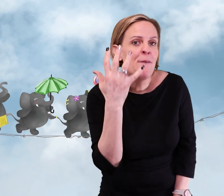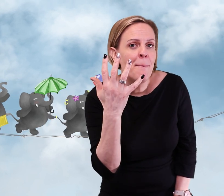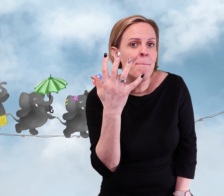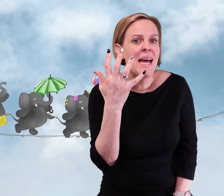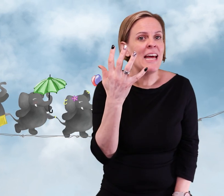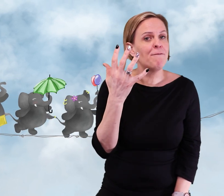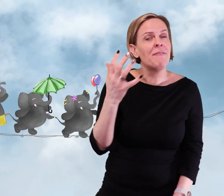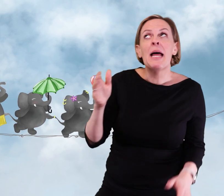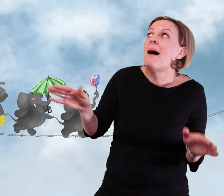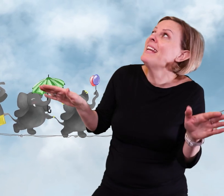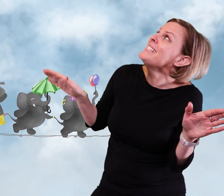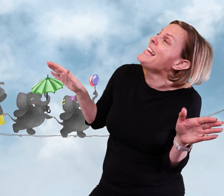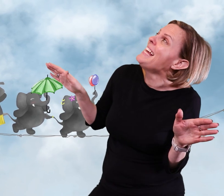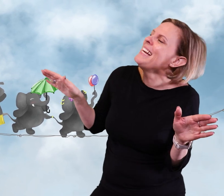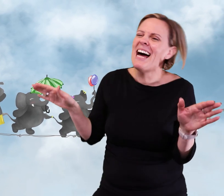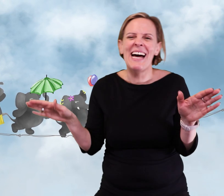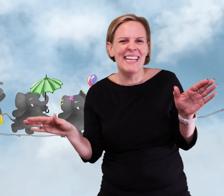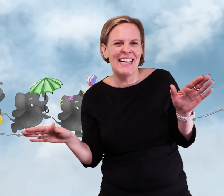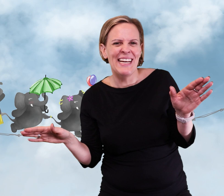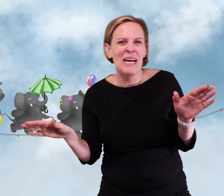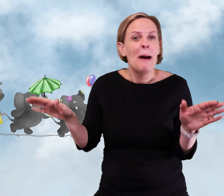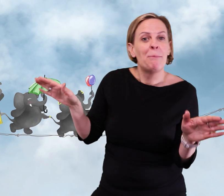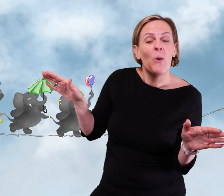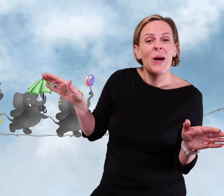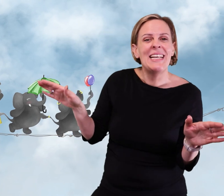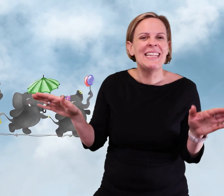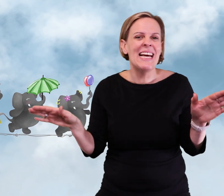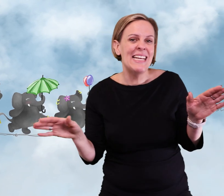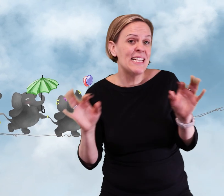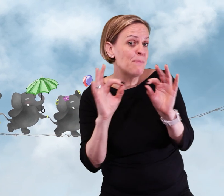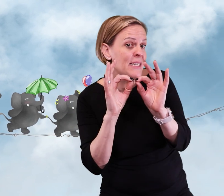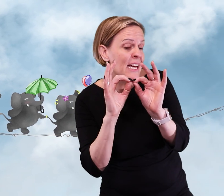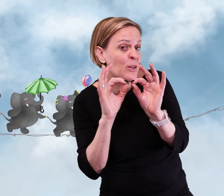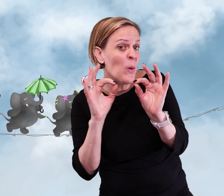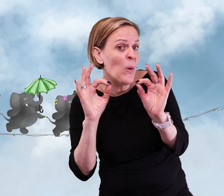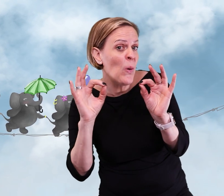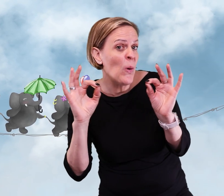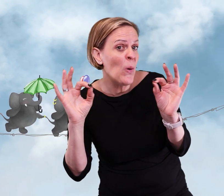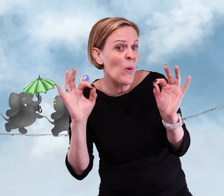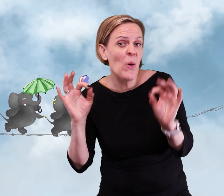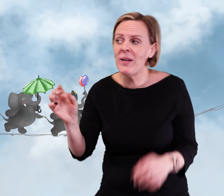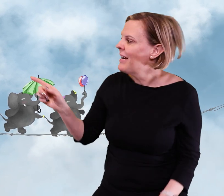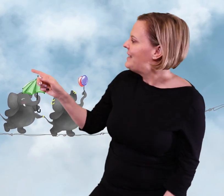fem elefanter balanserade på en liten spindeltråd